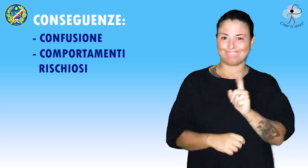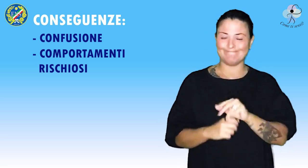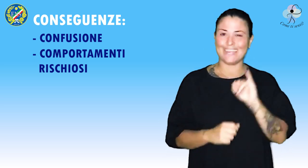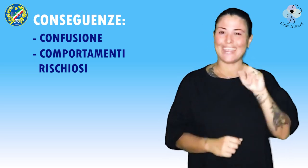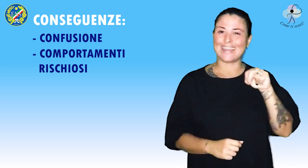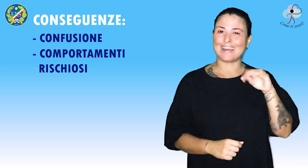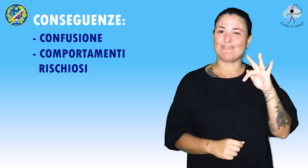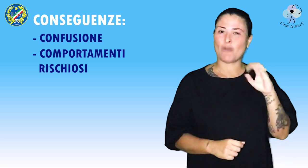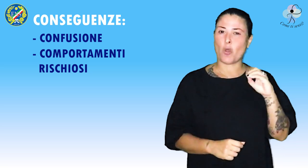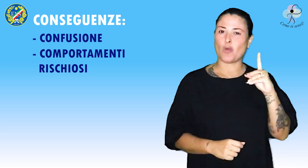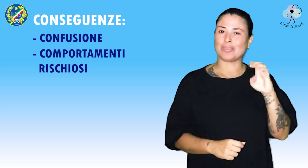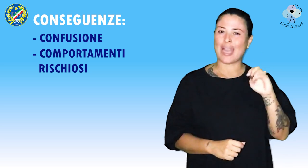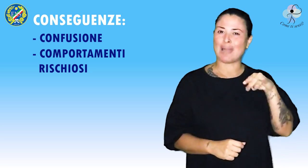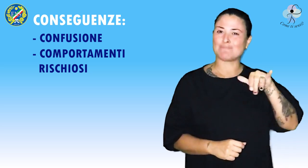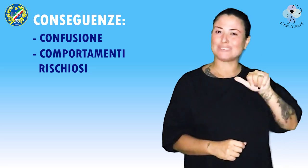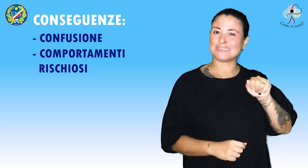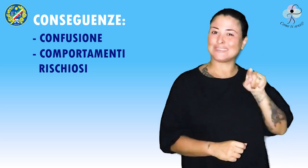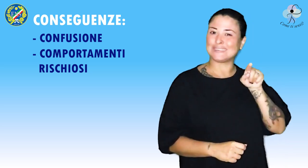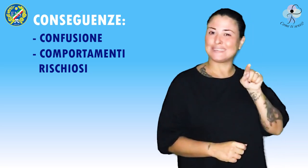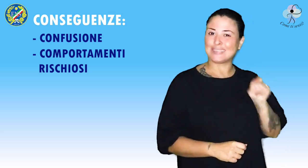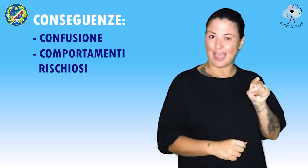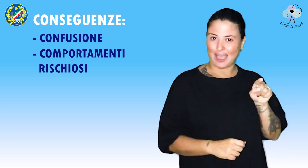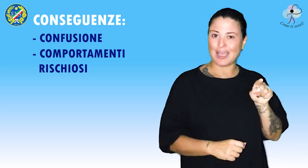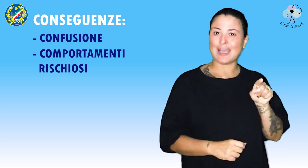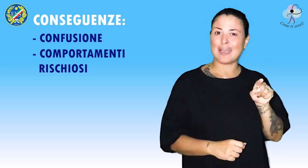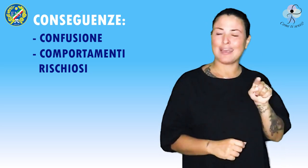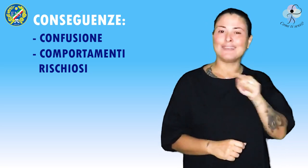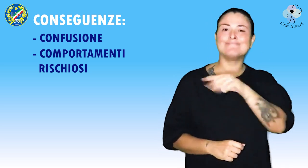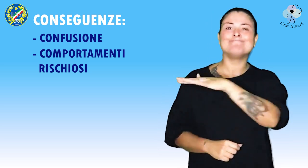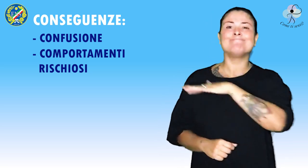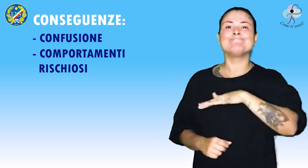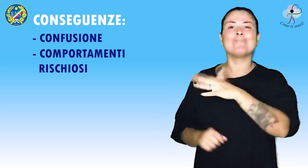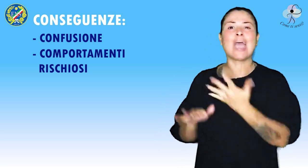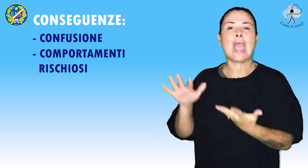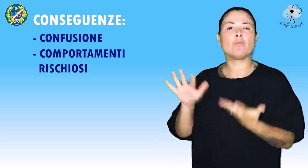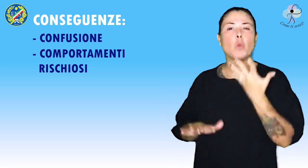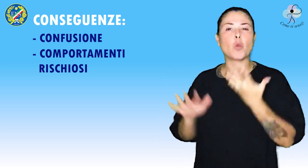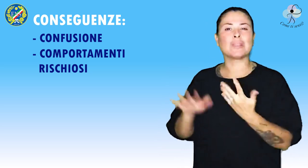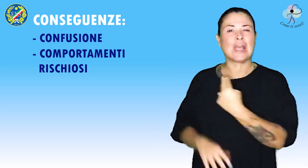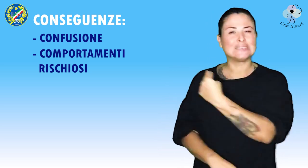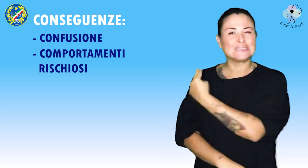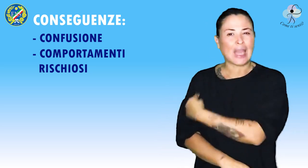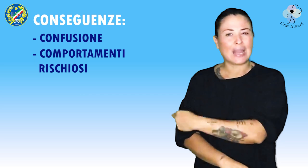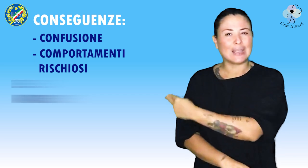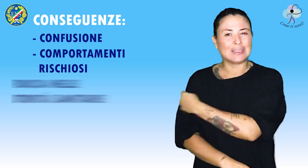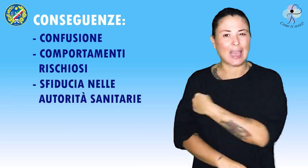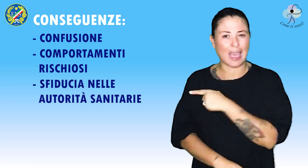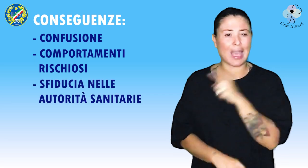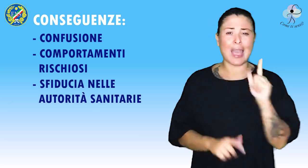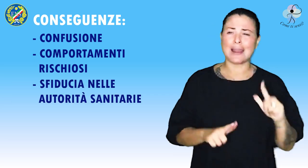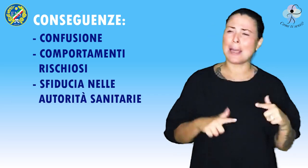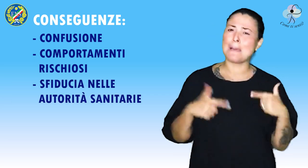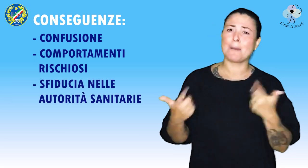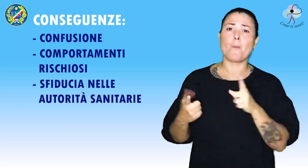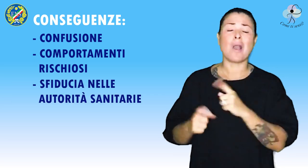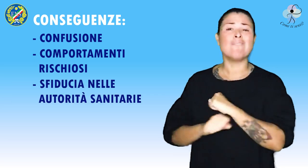e promuovere comportamenti rischiosi che possono mettere a repentaglio la salute.